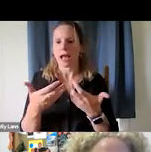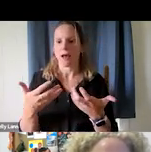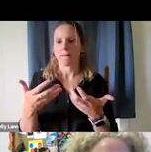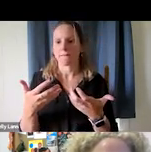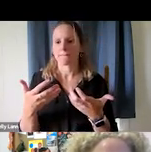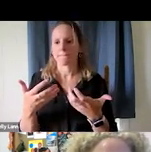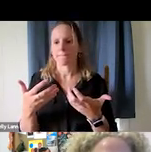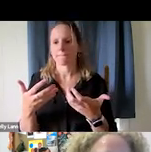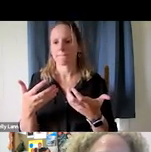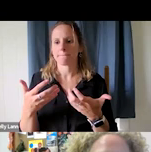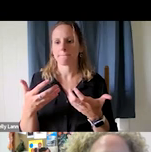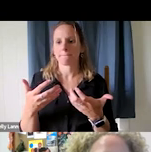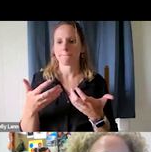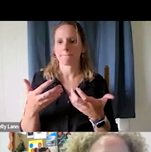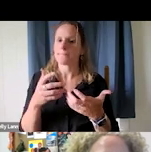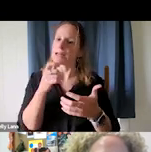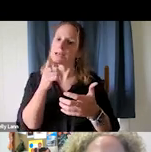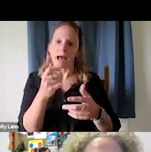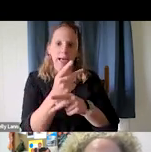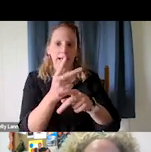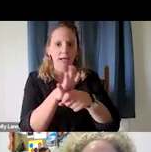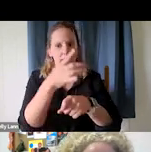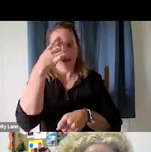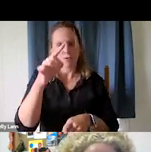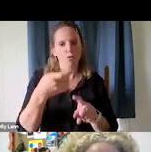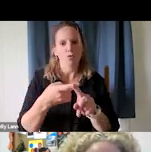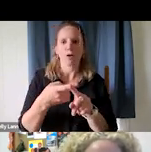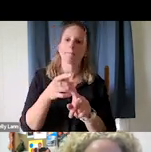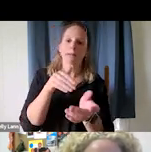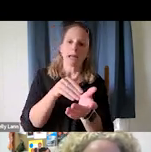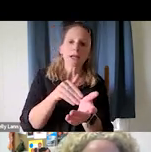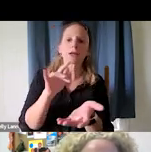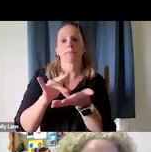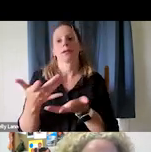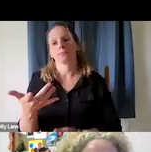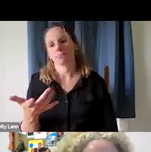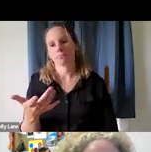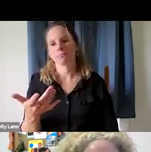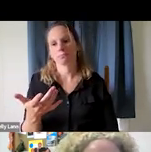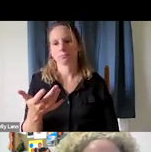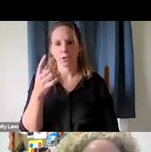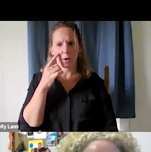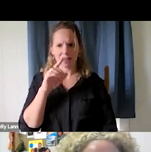son mal atendidos por la psiquiatría. Y entonces pensé... Natasha, me gustaría preguntarle,